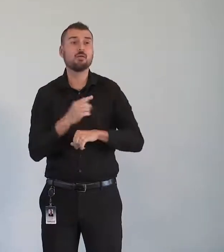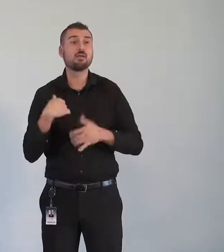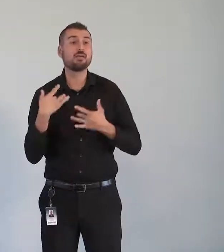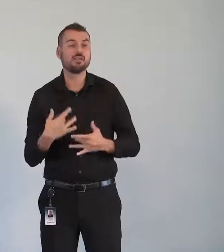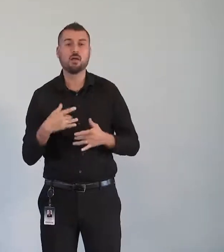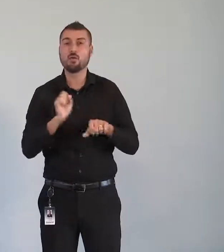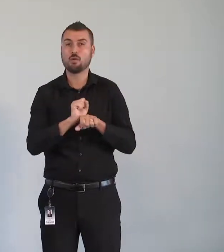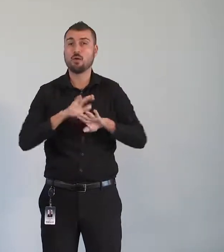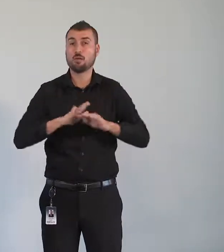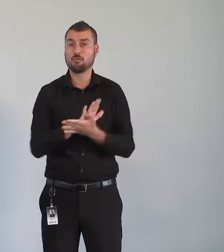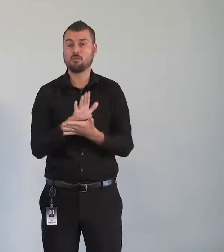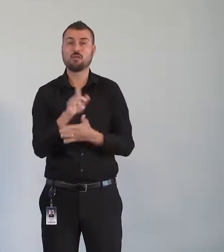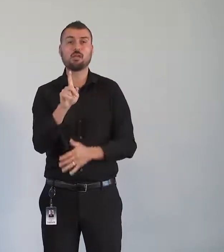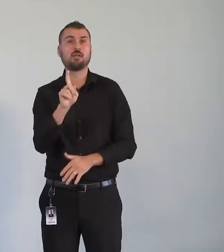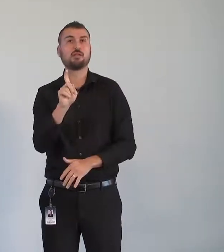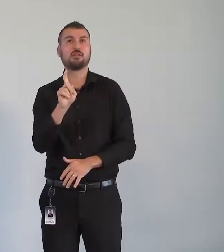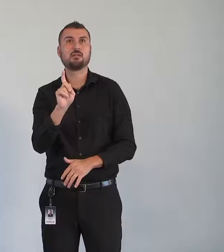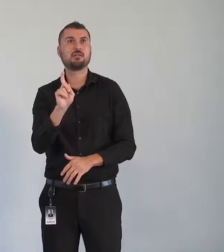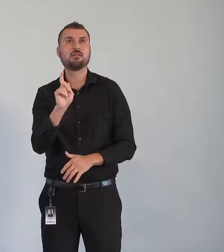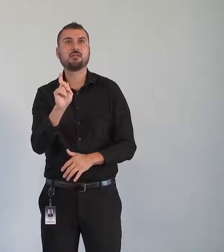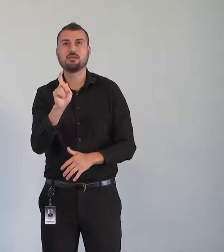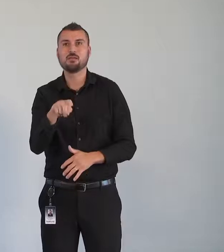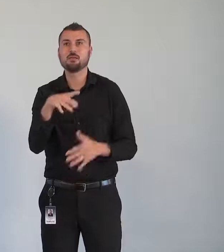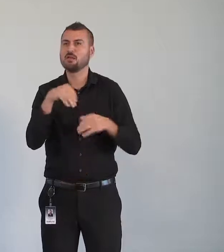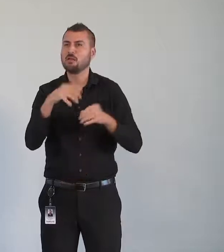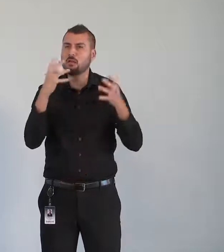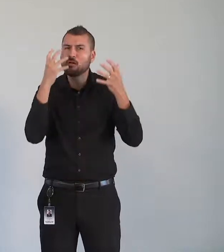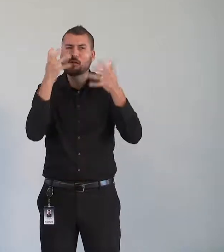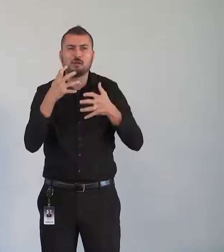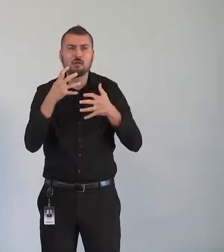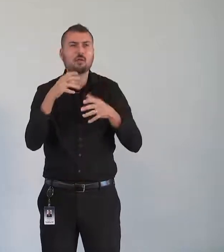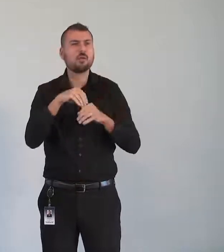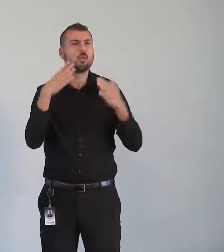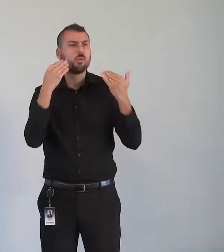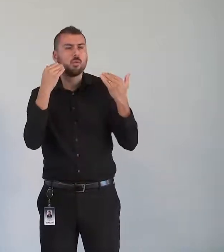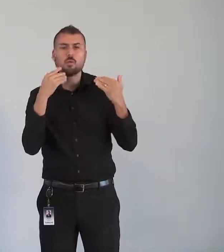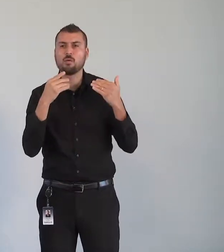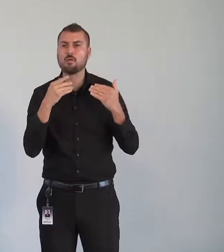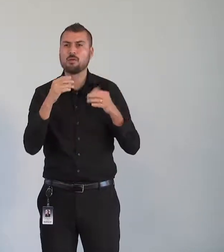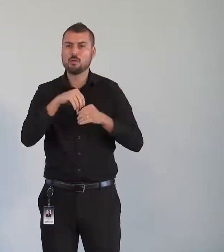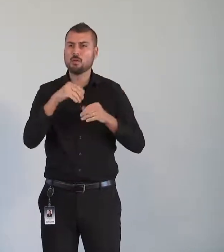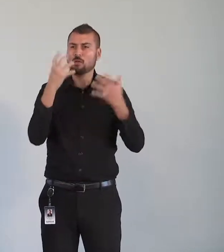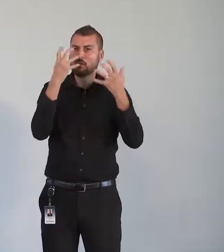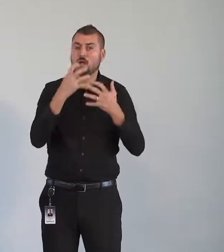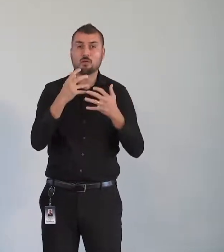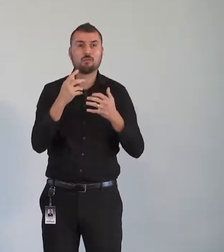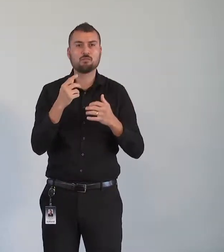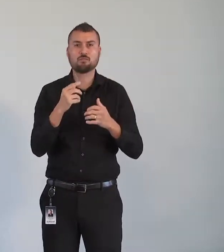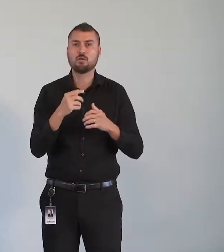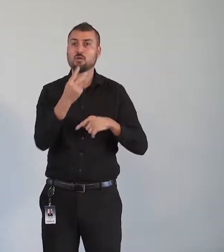en papel deben estar en la oscuridad, en el fresco y en la oscuridad durante dos tercios de sus vidas